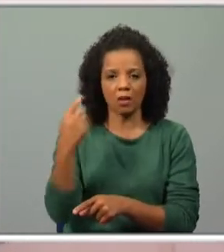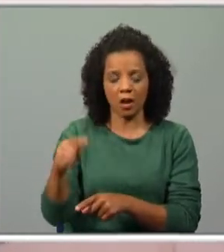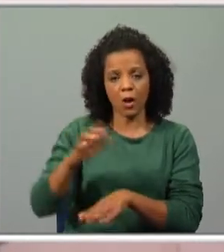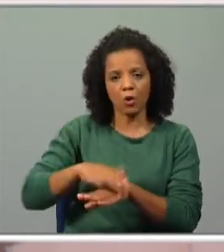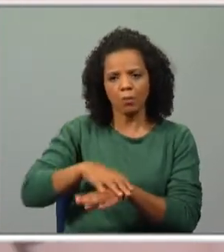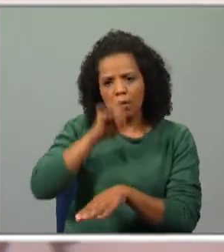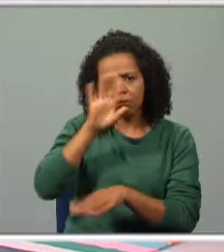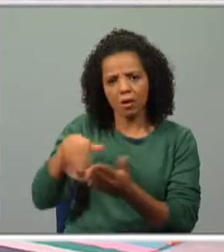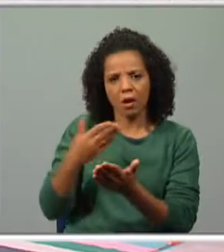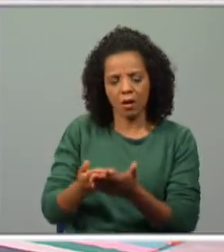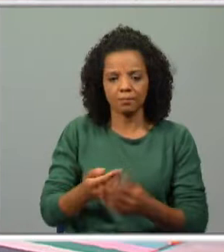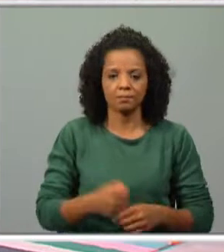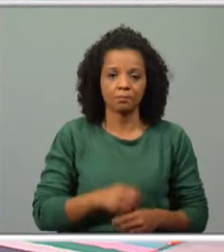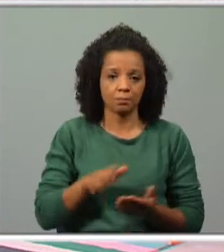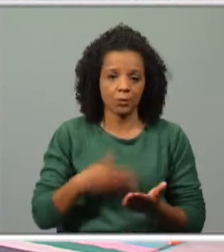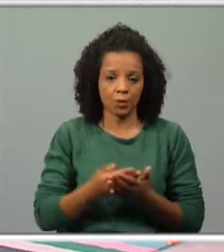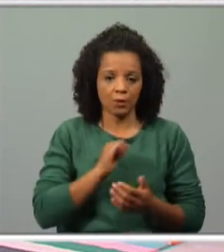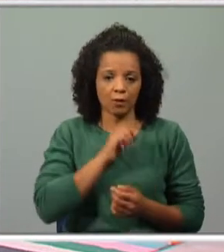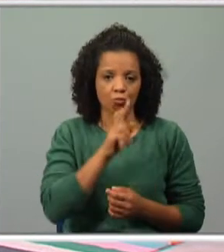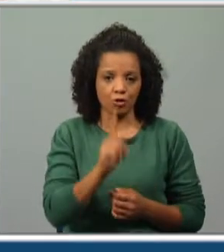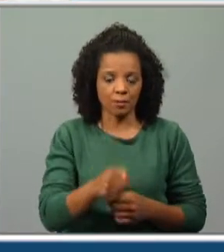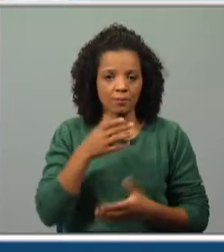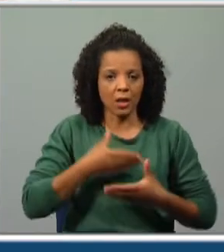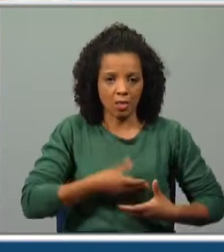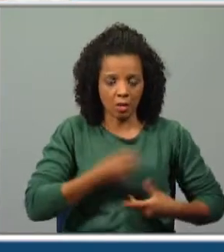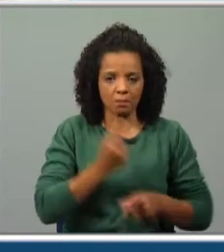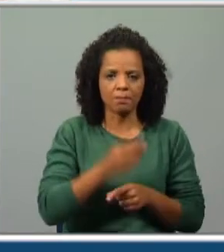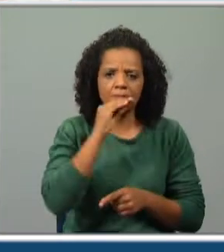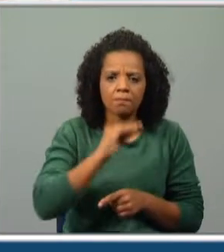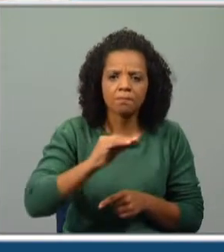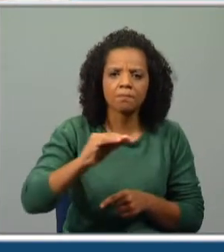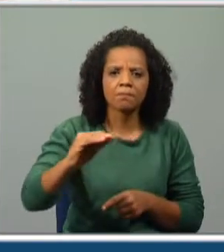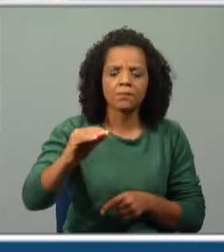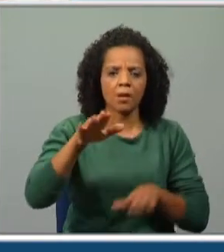vamos ver a minha sugestão de resposta a águia não tem sem silêncio e imóvel muda 讓我們看看我建議的答案老鷹沒有沉默和靜止的沉默